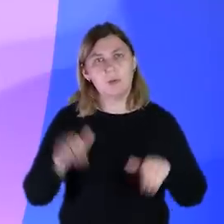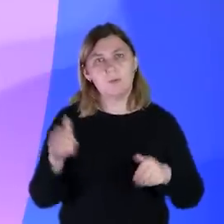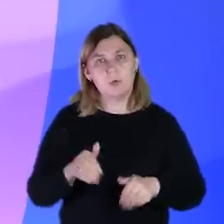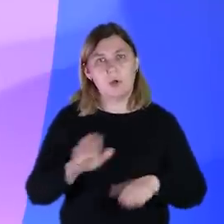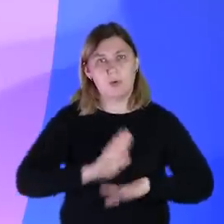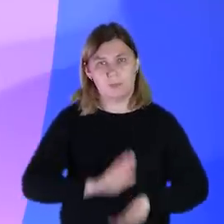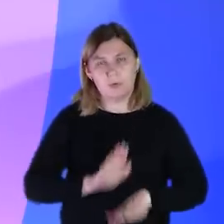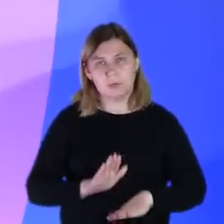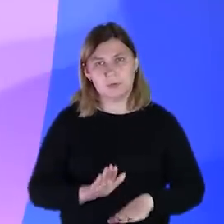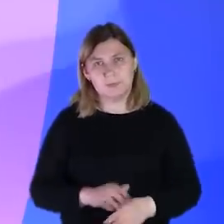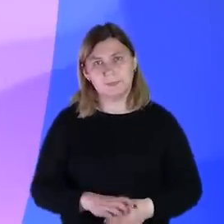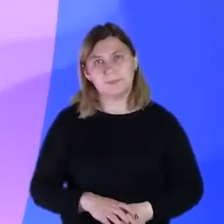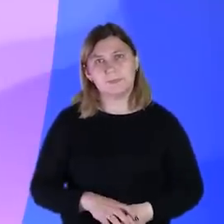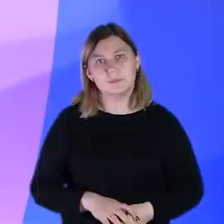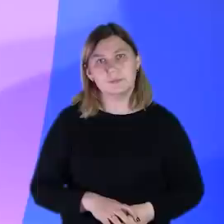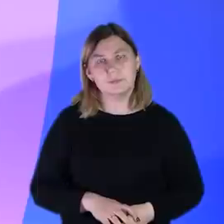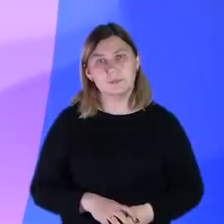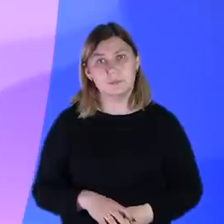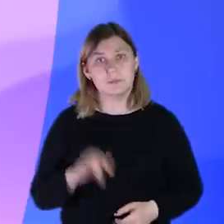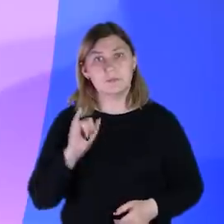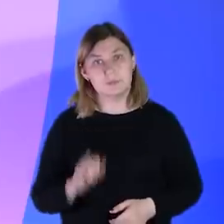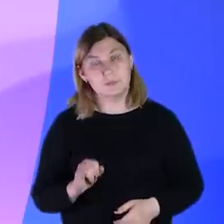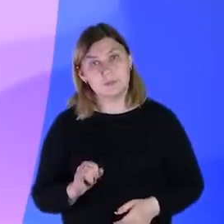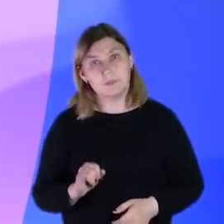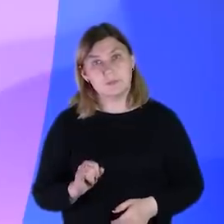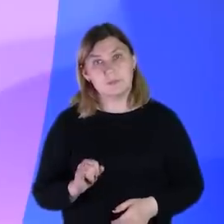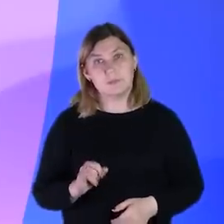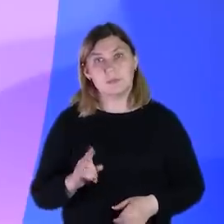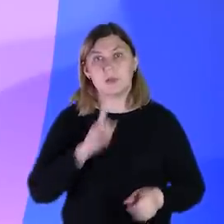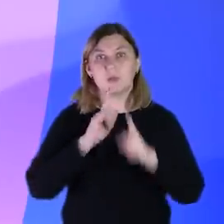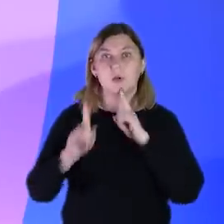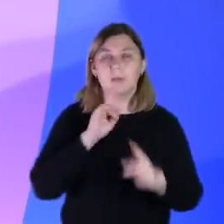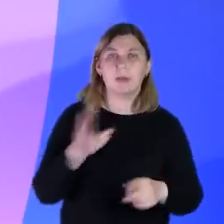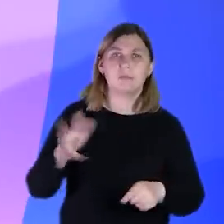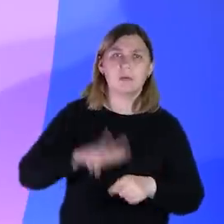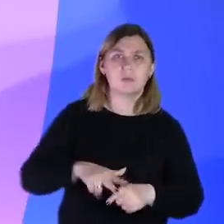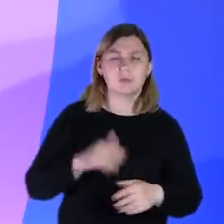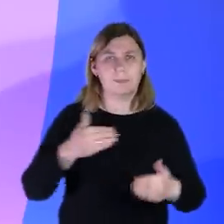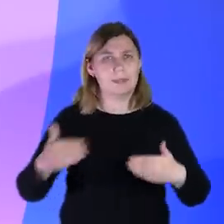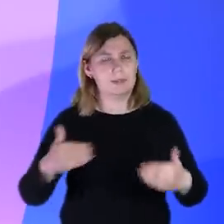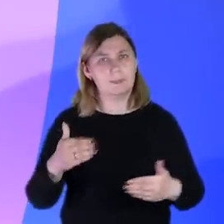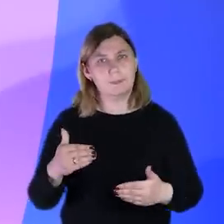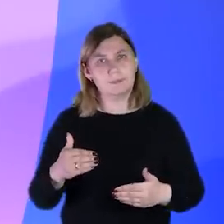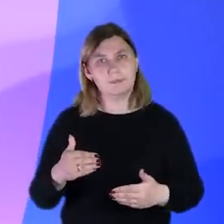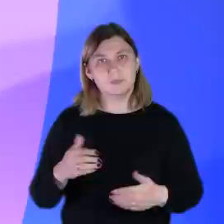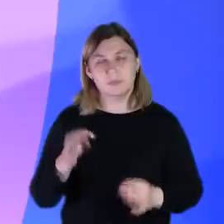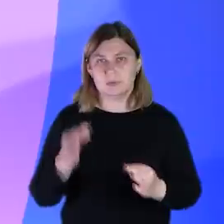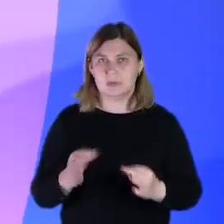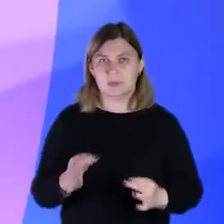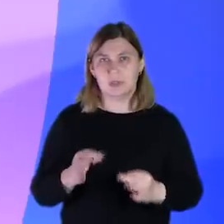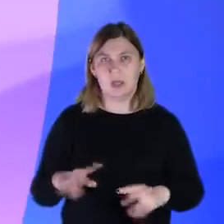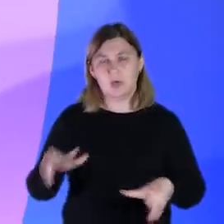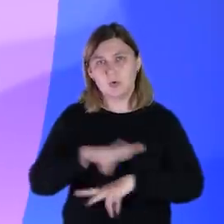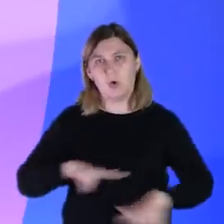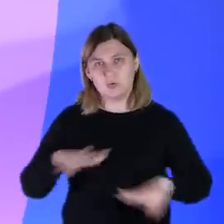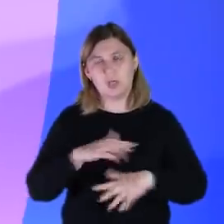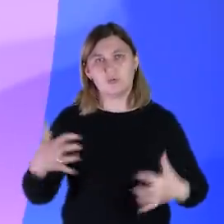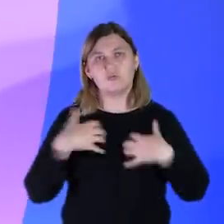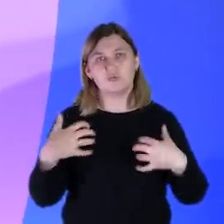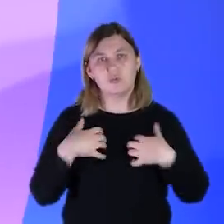ich obrony. No i jak się rozmawia z niektórymi rodzinami żyjących KOP-istów,